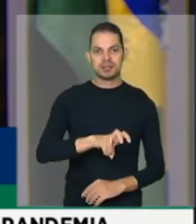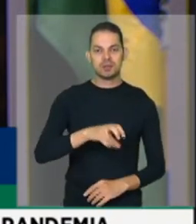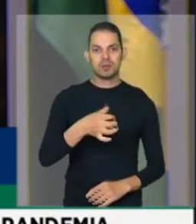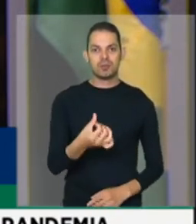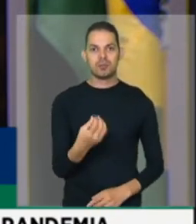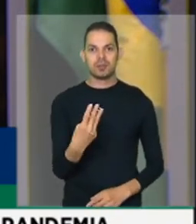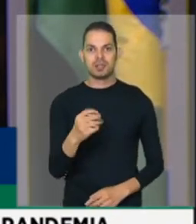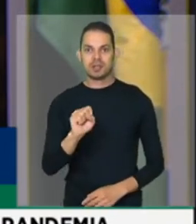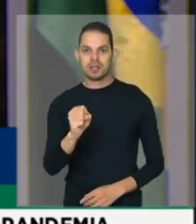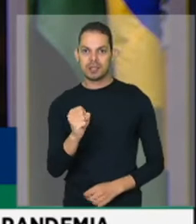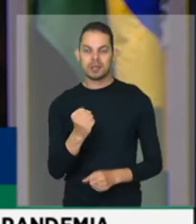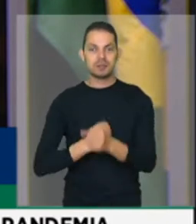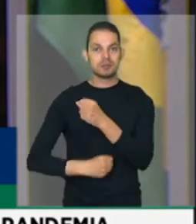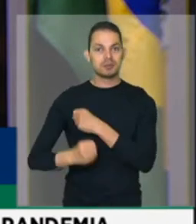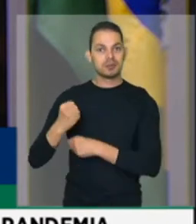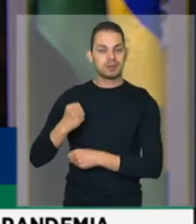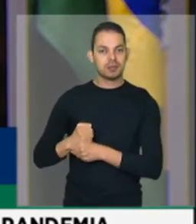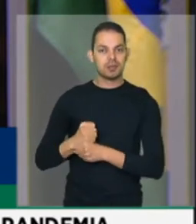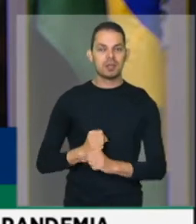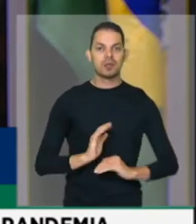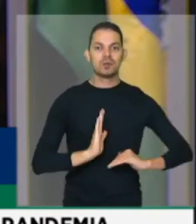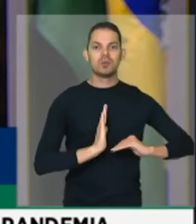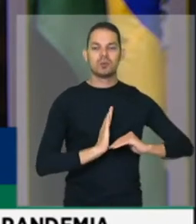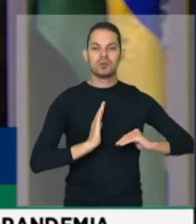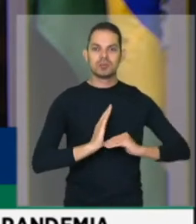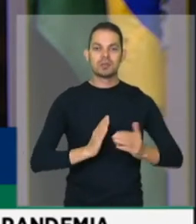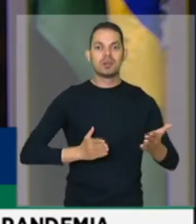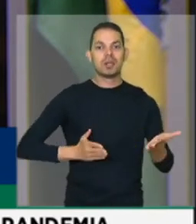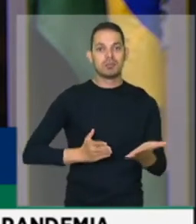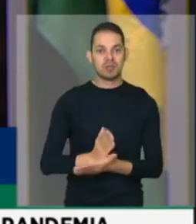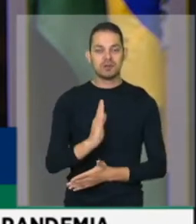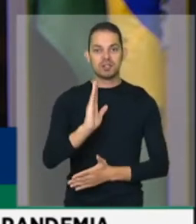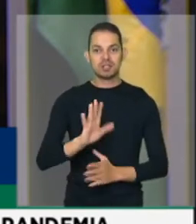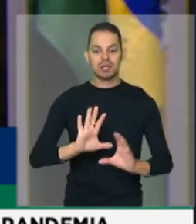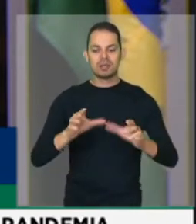O PROJETO DE LEI 5638/2020. O SENADO FEDERAL APROVOU... UM CONJUNTO DE MEDIDAS CONSENTÂNEAS COM OS OBJETIVOS